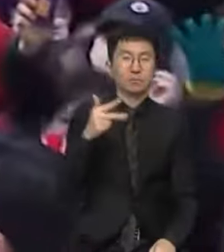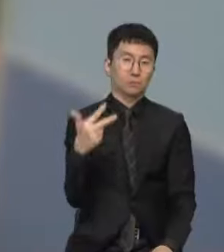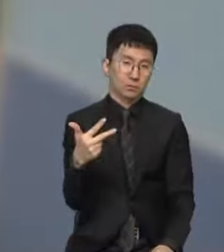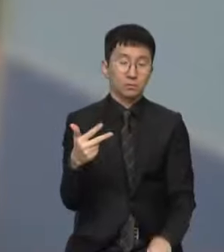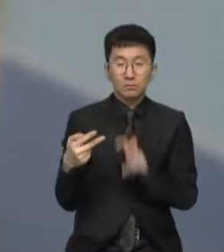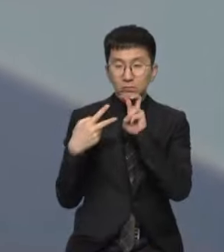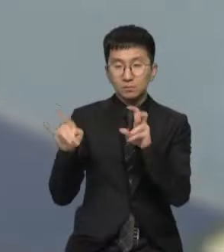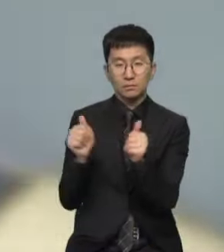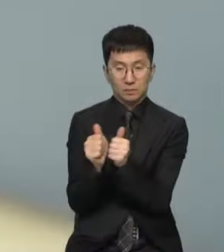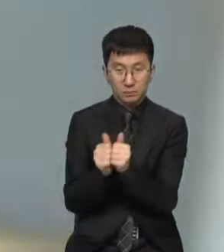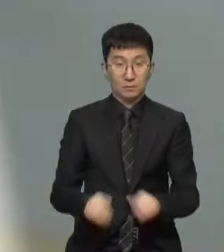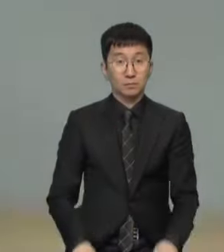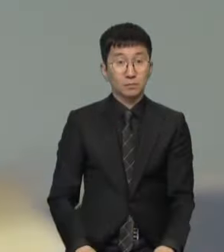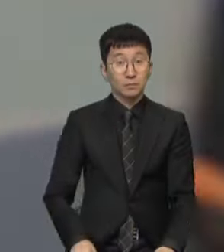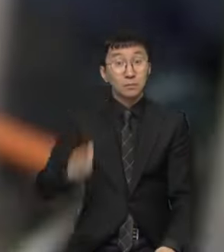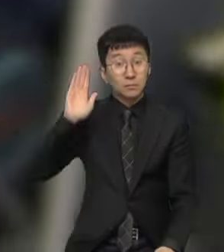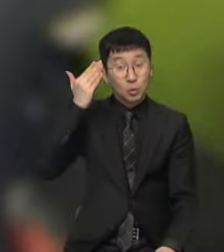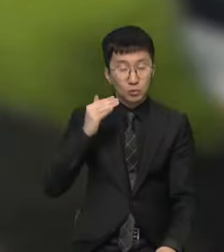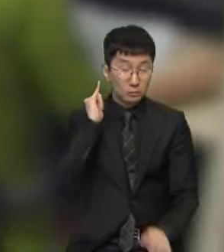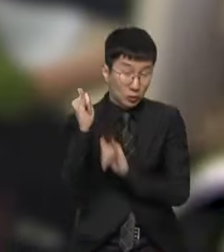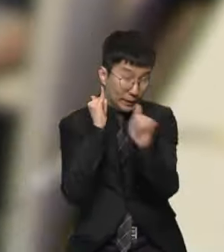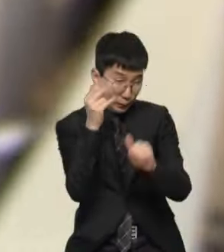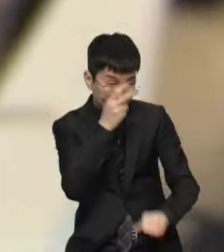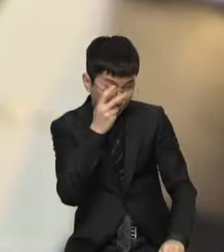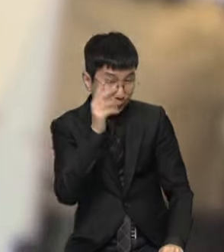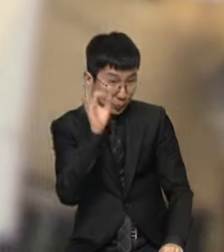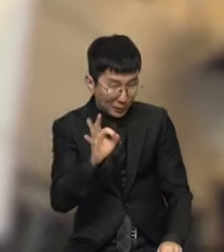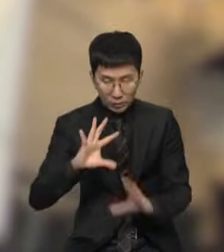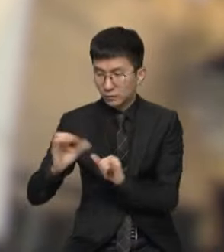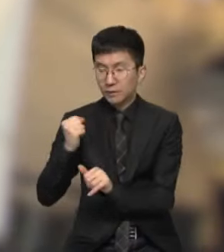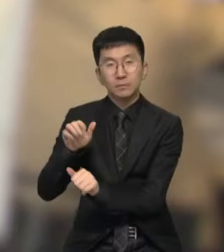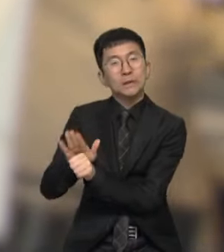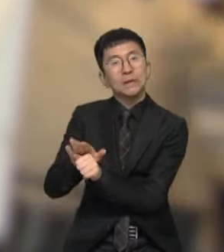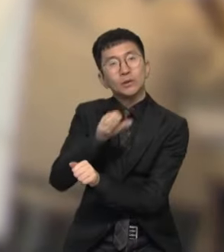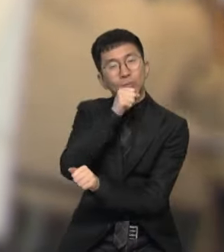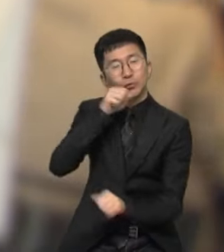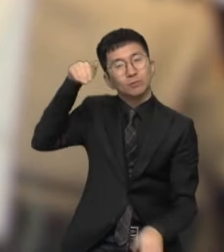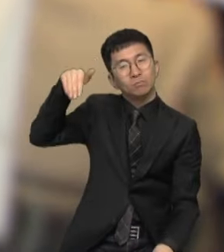하지만 최근 여론조사를 보면 국민의힘 지지도가 대폭 떨어졌습니다.